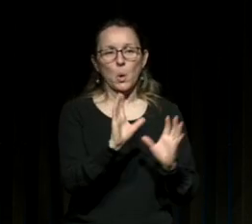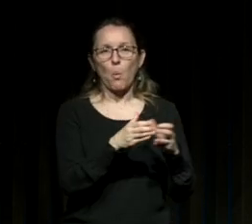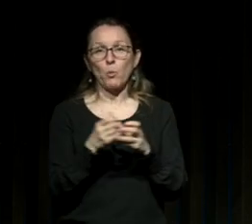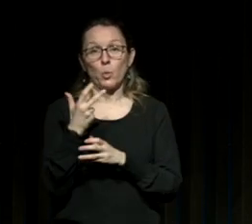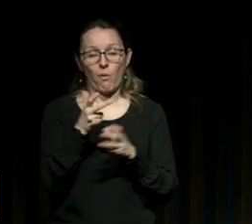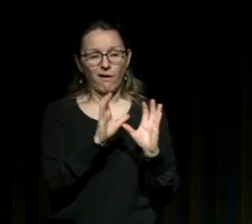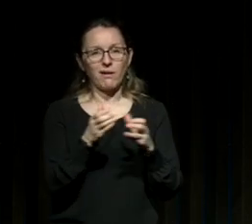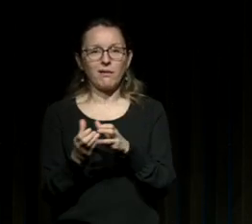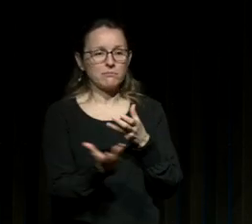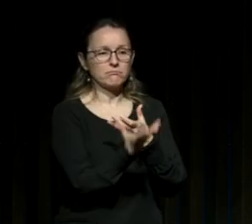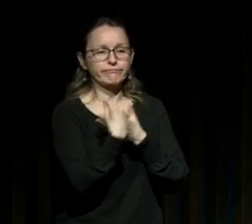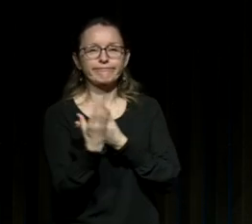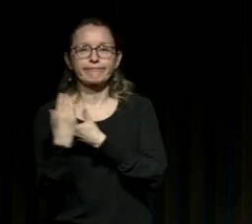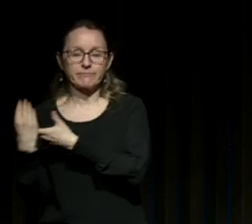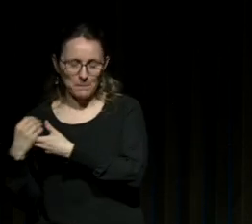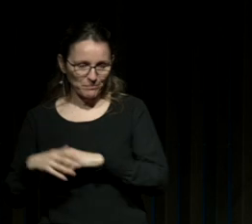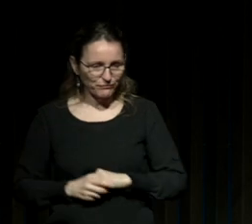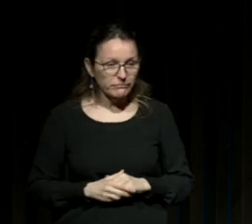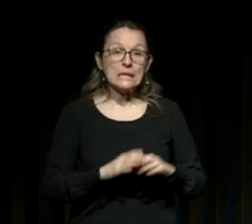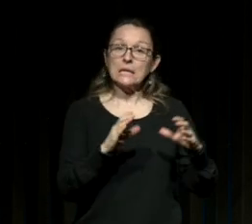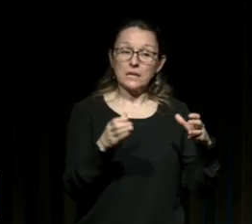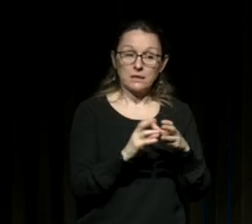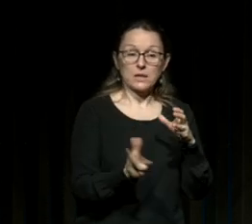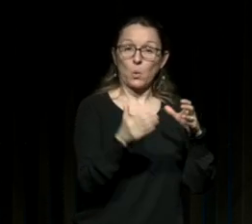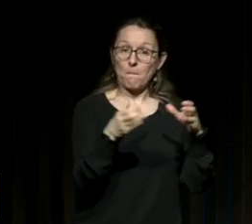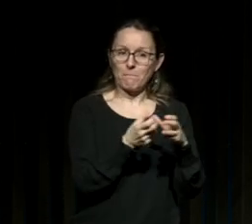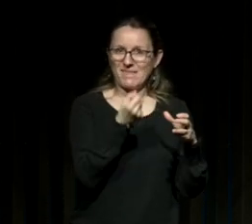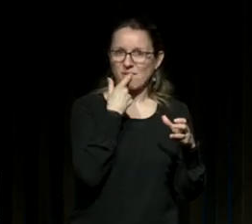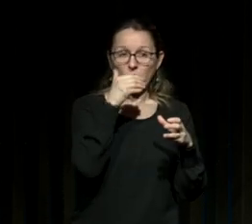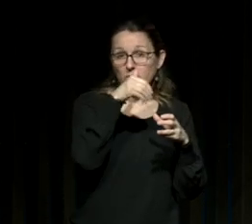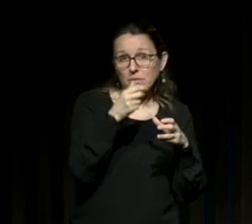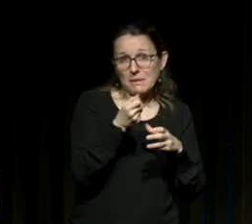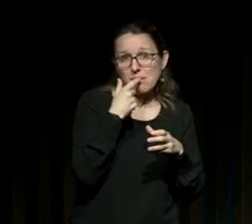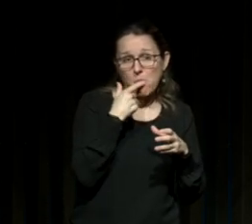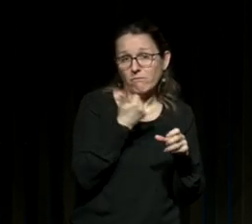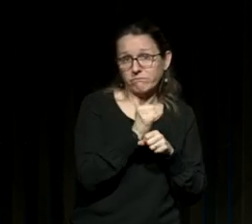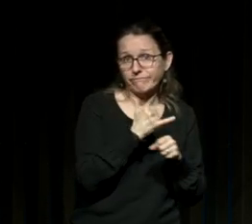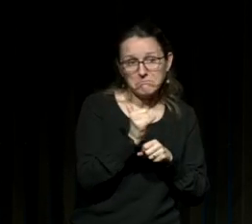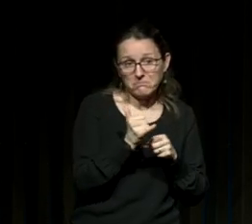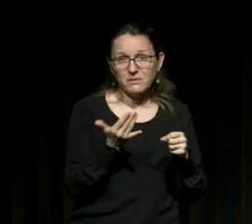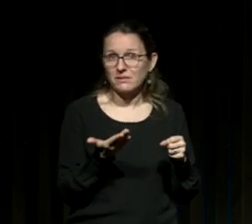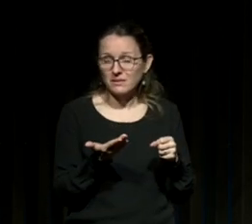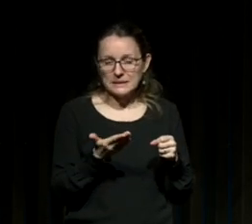un placebo p lus lui a rien dedans un médicament qui est un groupe qui va prendre un traitement la